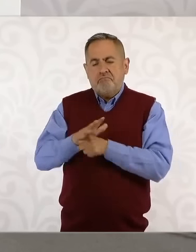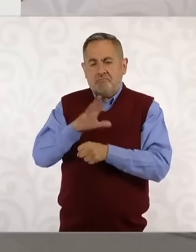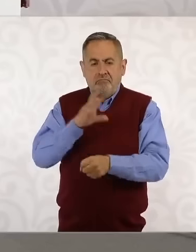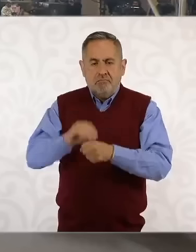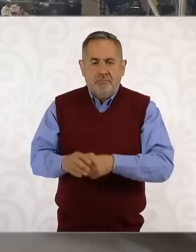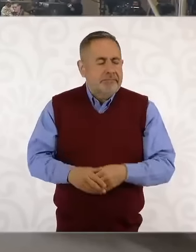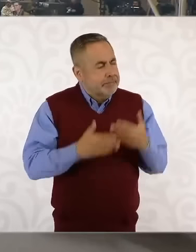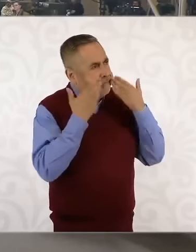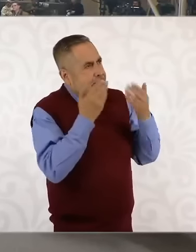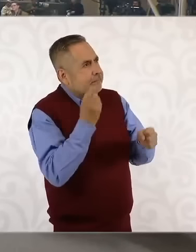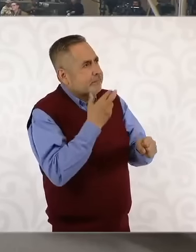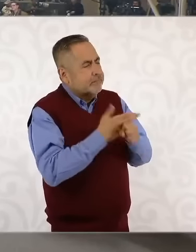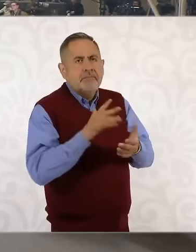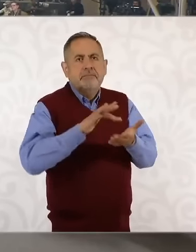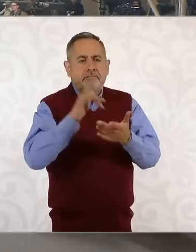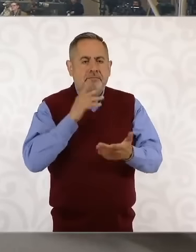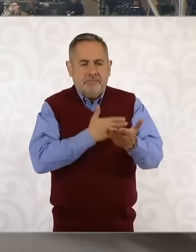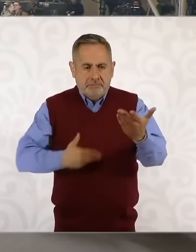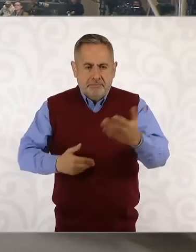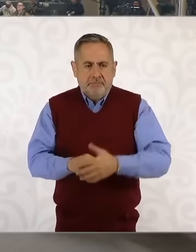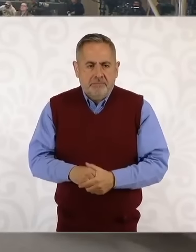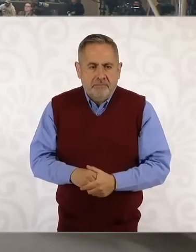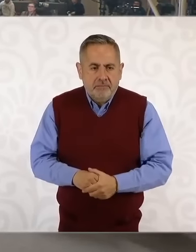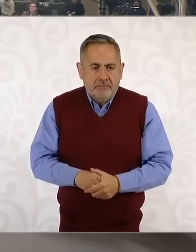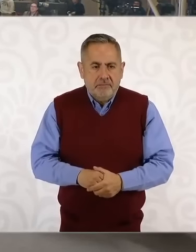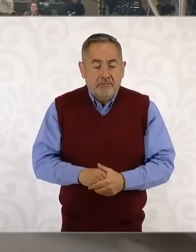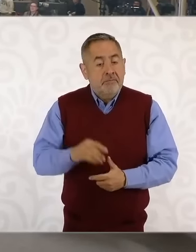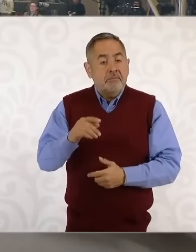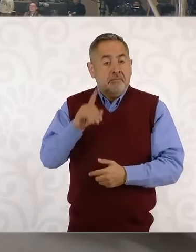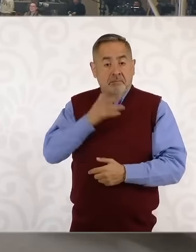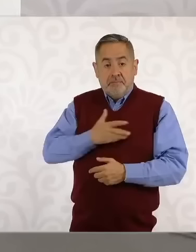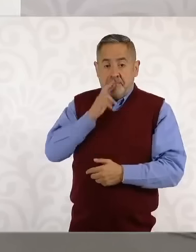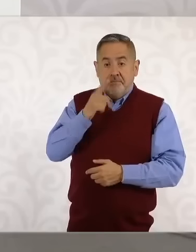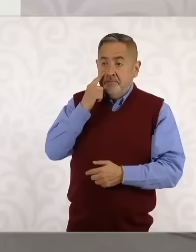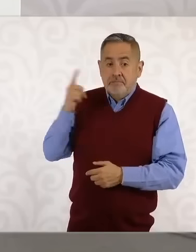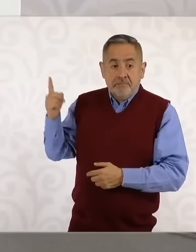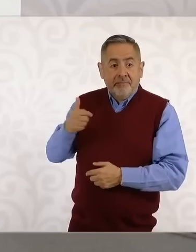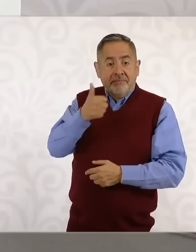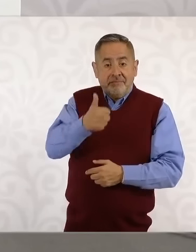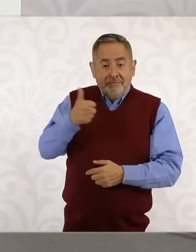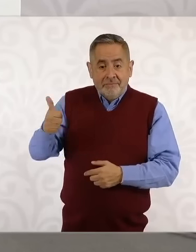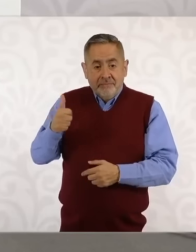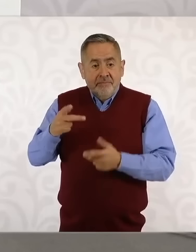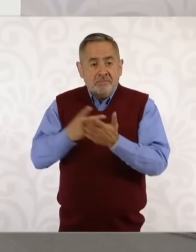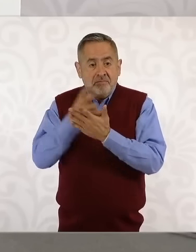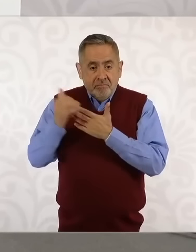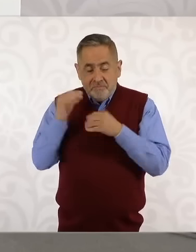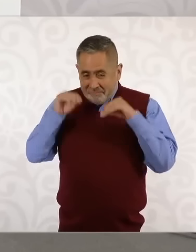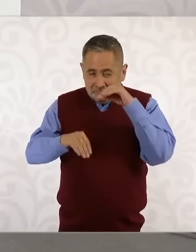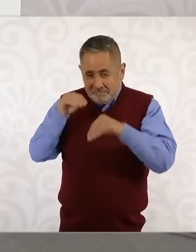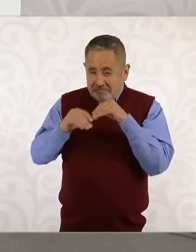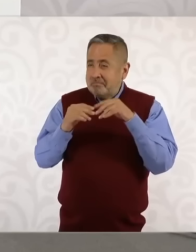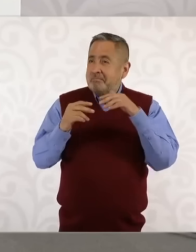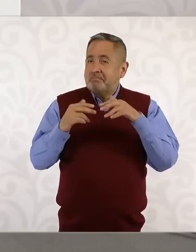secretaria. Muchas gracias. Gracias, presidenta. Mira, son 66 proyectos de transmisión.